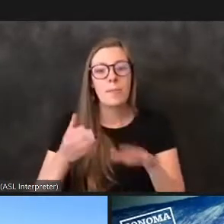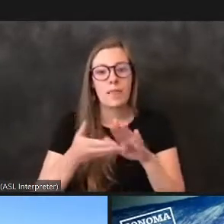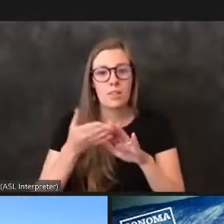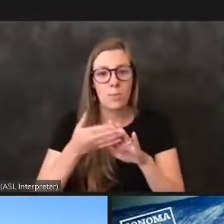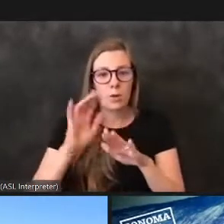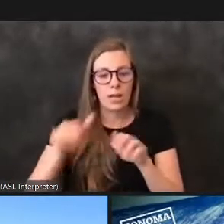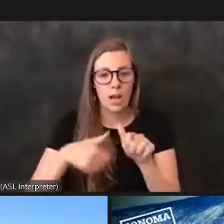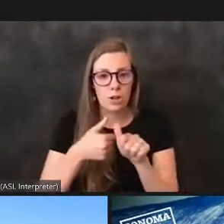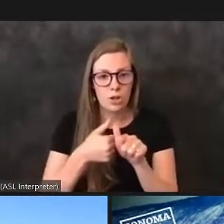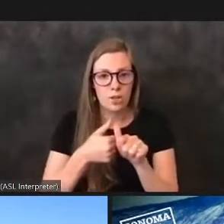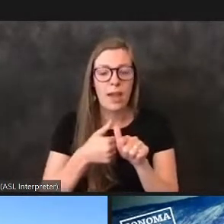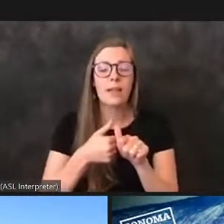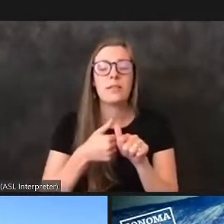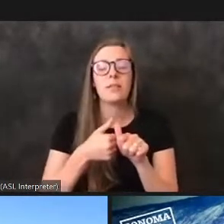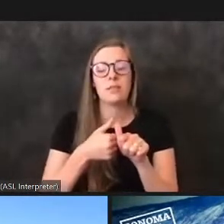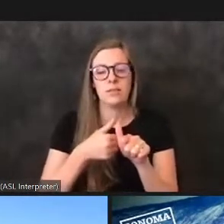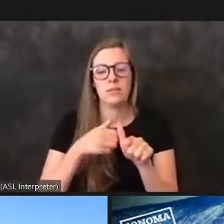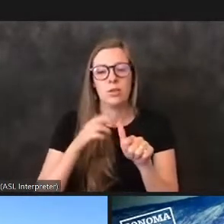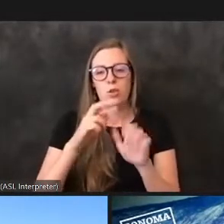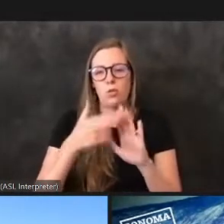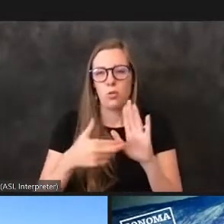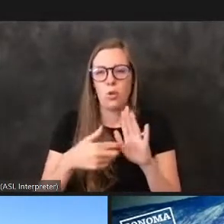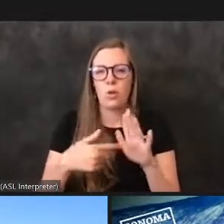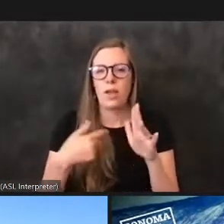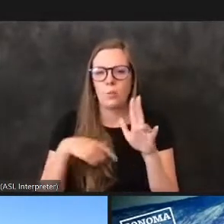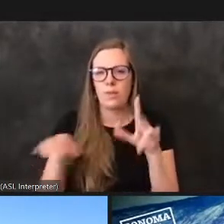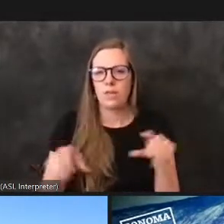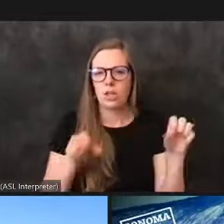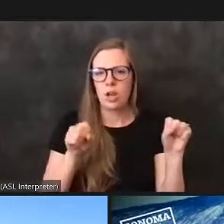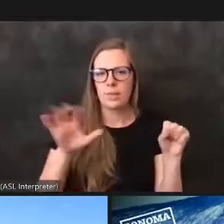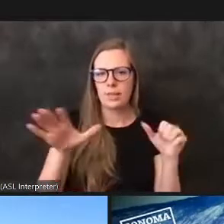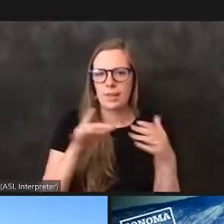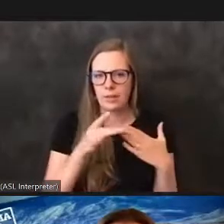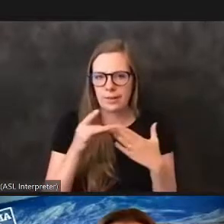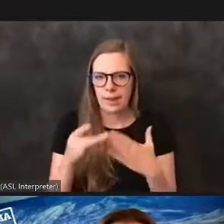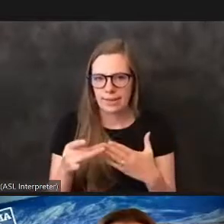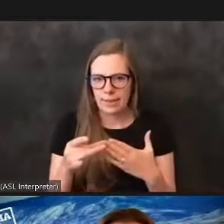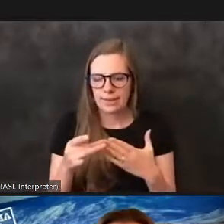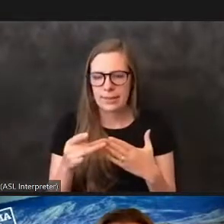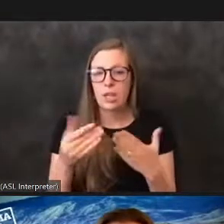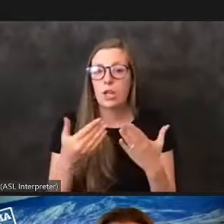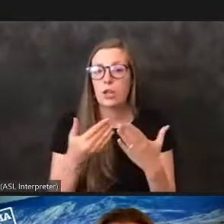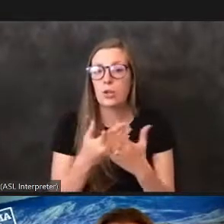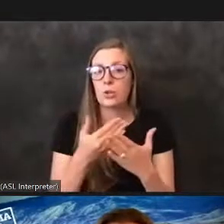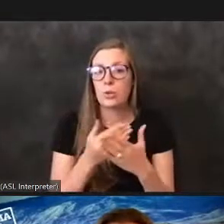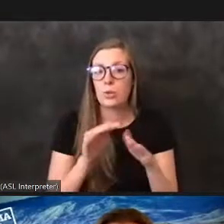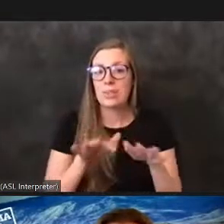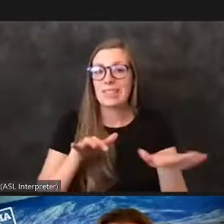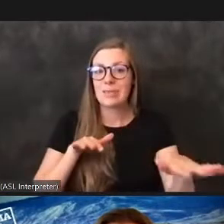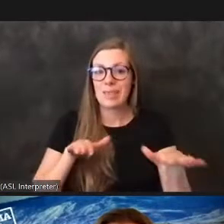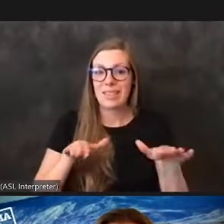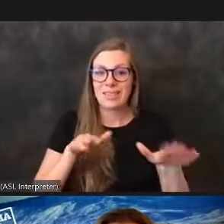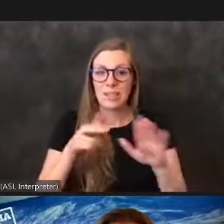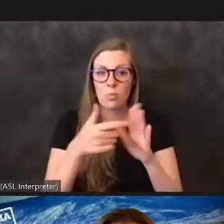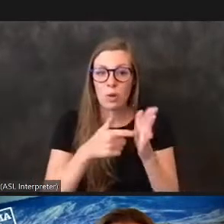Educación del Condado de Sonoma ha adoptado estas pautas. Los nuevos requisitos de desplazamiento